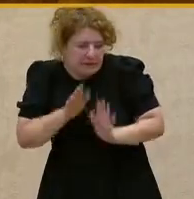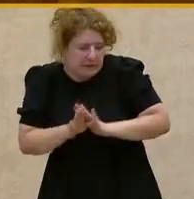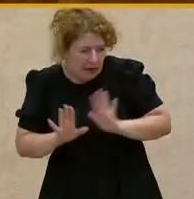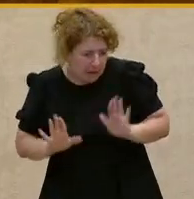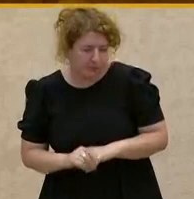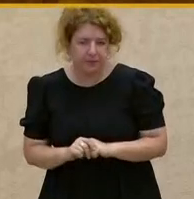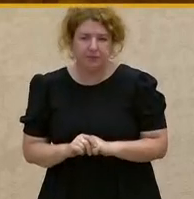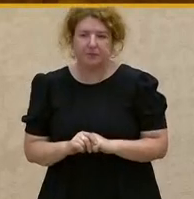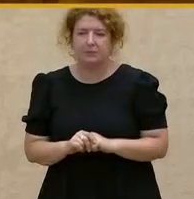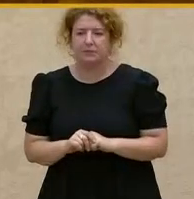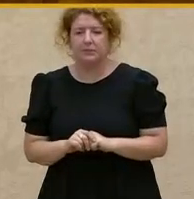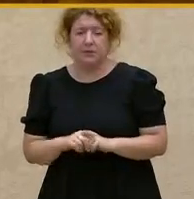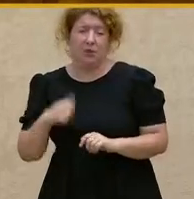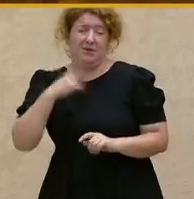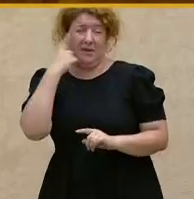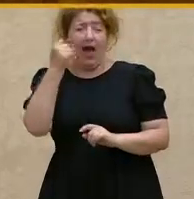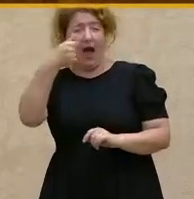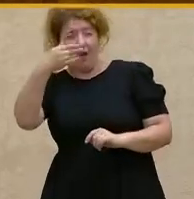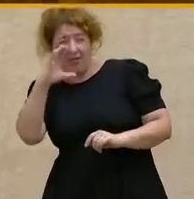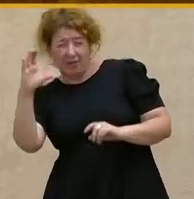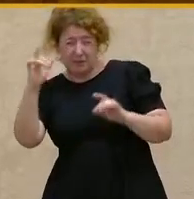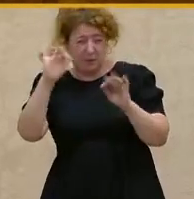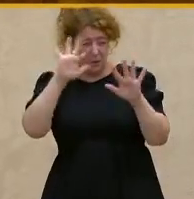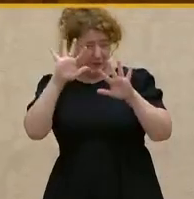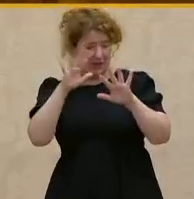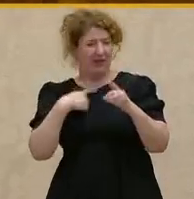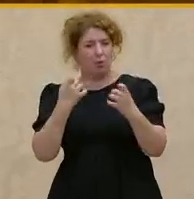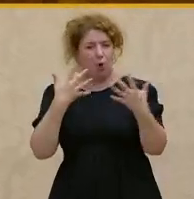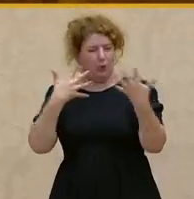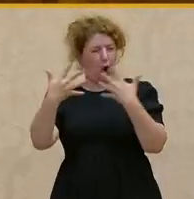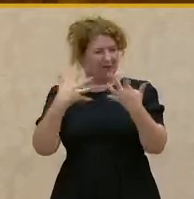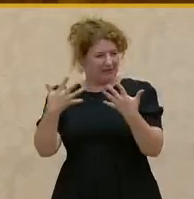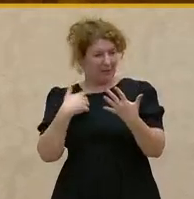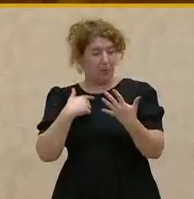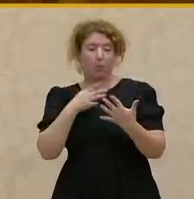Sí que las letras me cuestan. Necesito que haya contraste, sí que veo mejor con un ojo que con